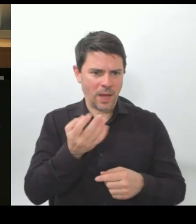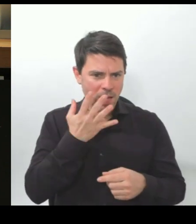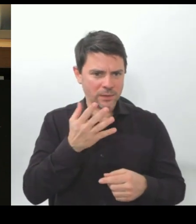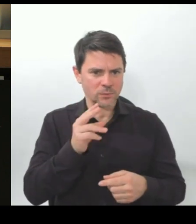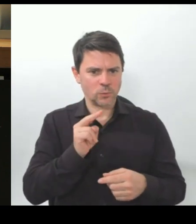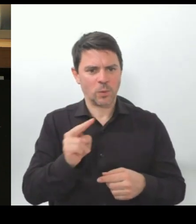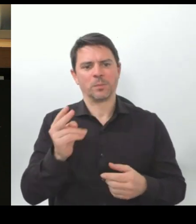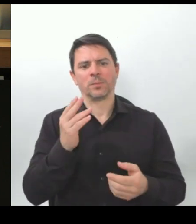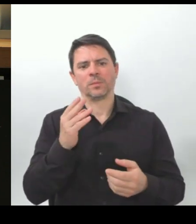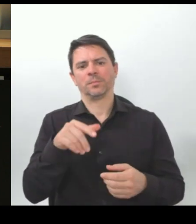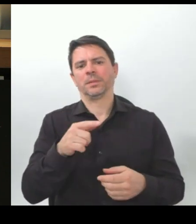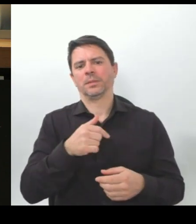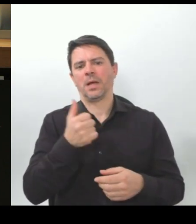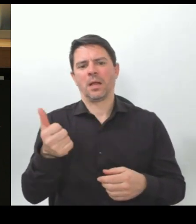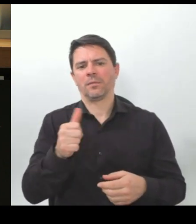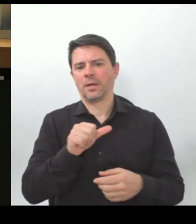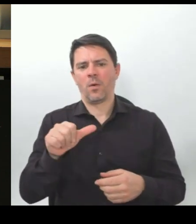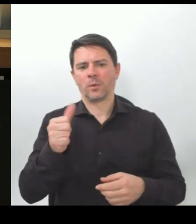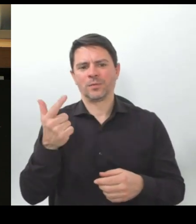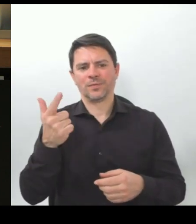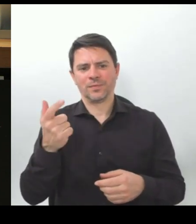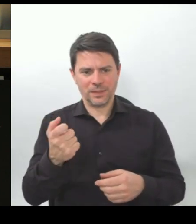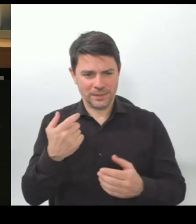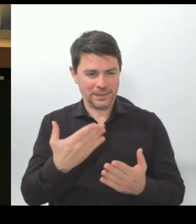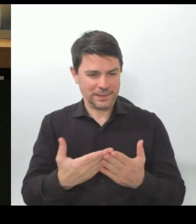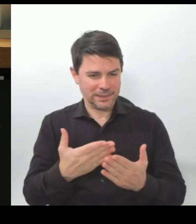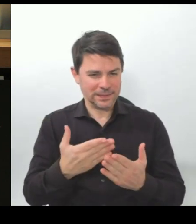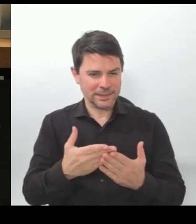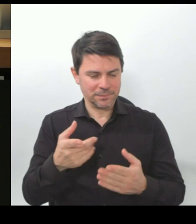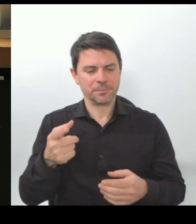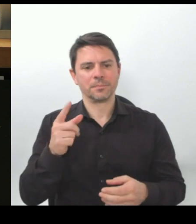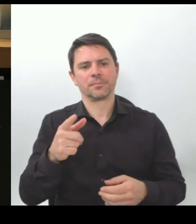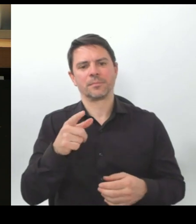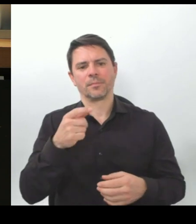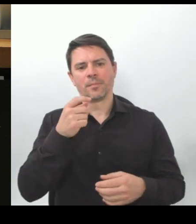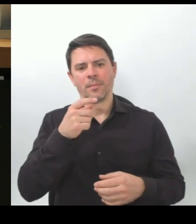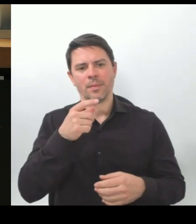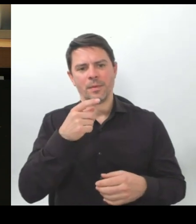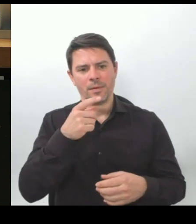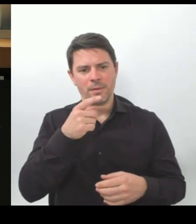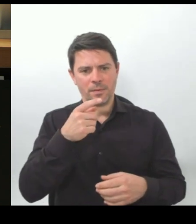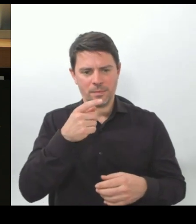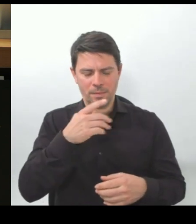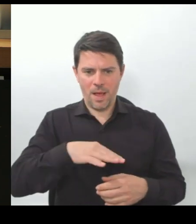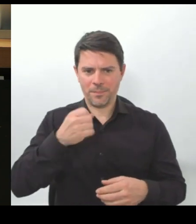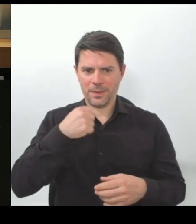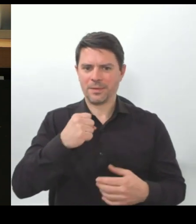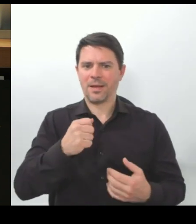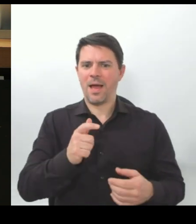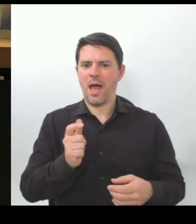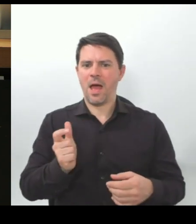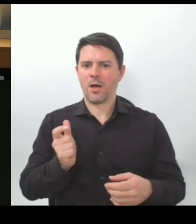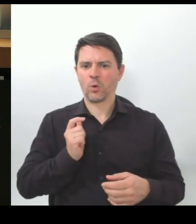Wärme durch das Land Berlin ist keine tragfähige Option für die Zukunft, und deshalb ist eine Rekommunalisierung abzulehnen.(Beifall) (Rednerwechsel)